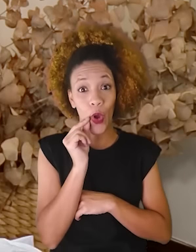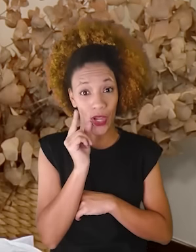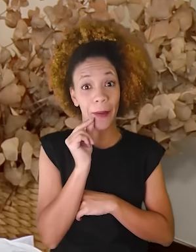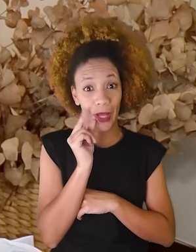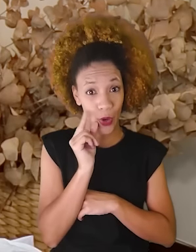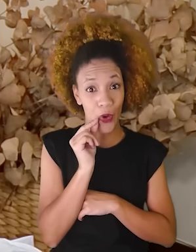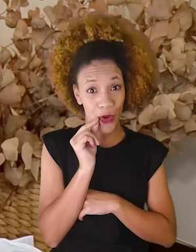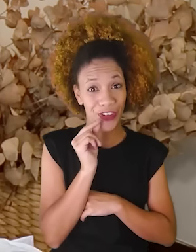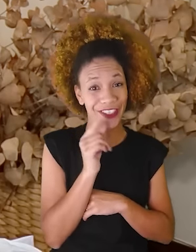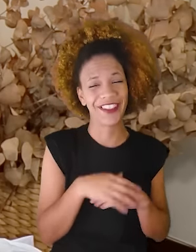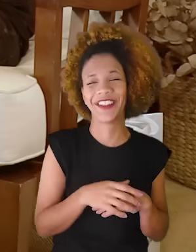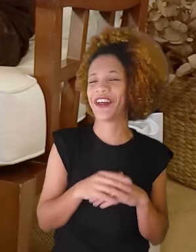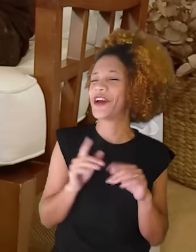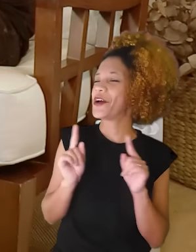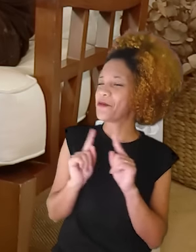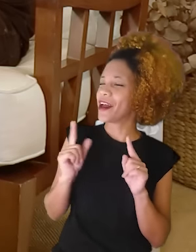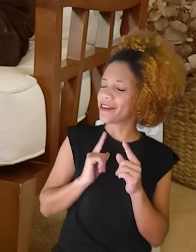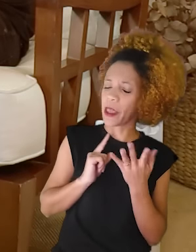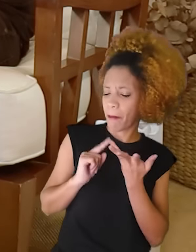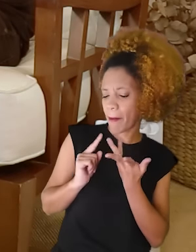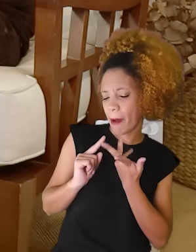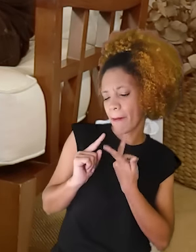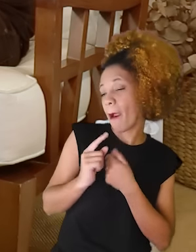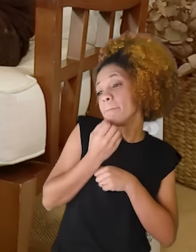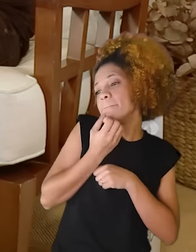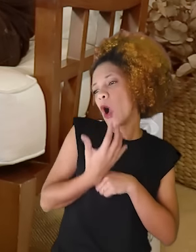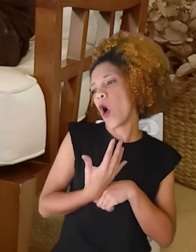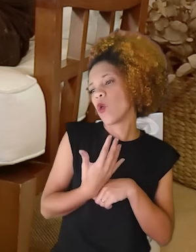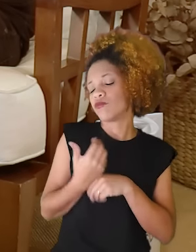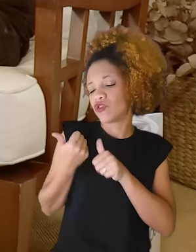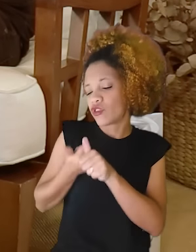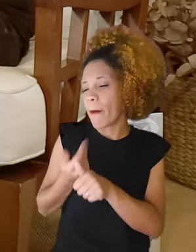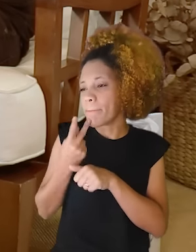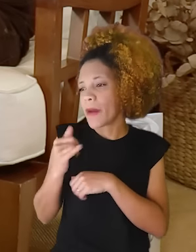aqui na região Mas aí tem muito pontos positivos de morar de morar perto dos Pais por exemplo eu